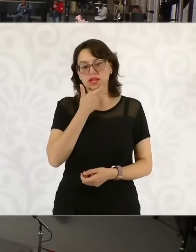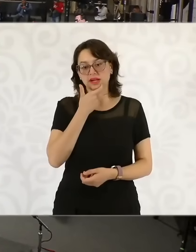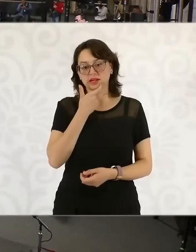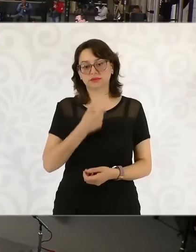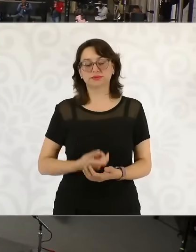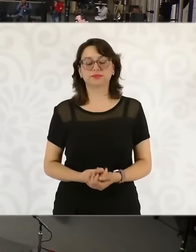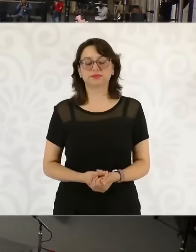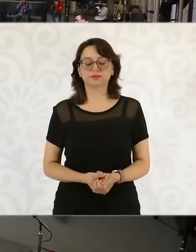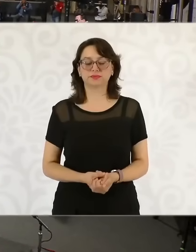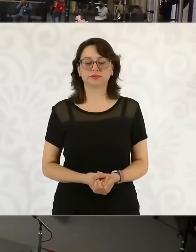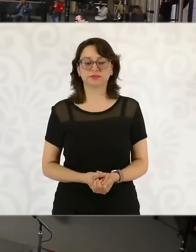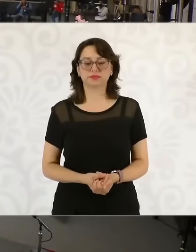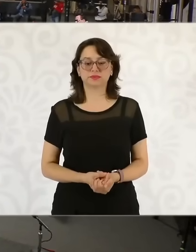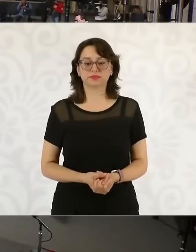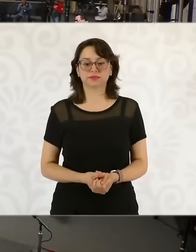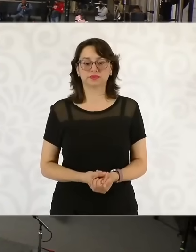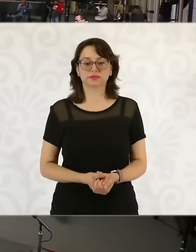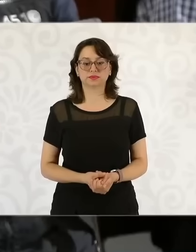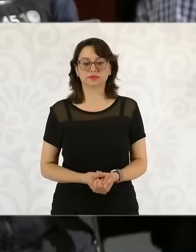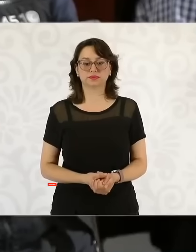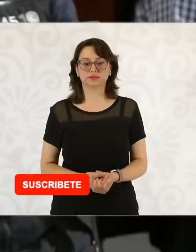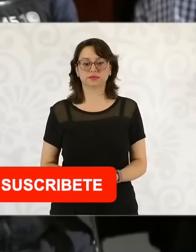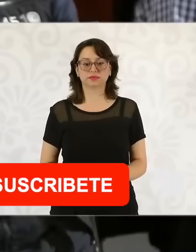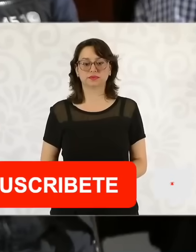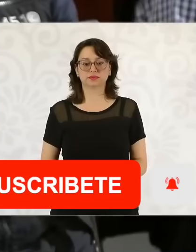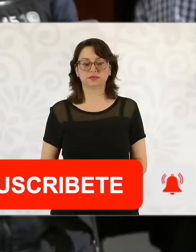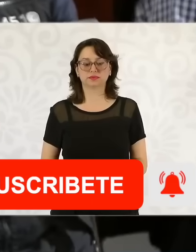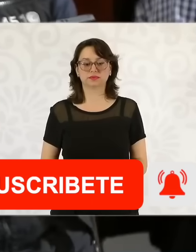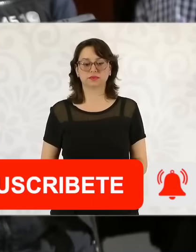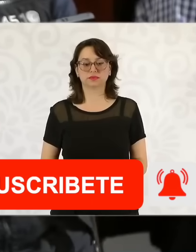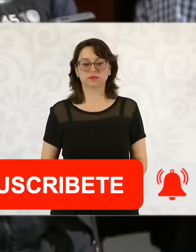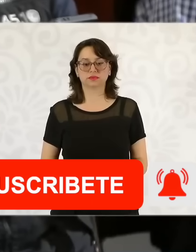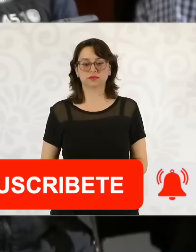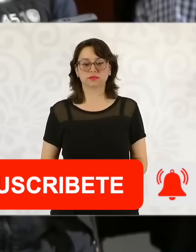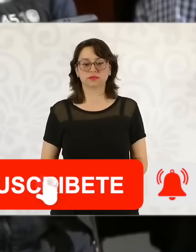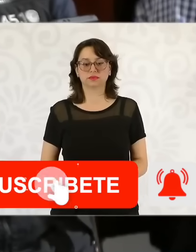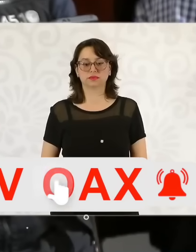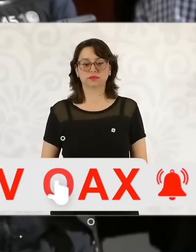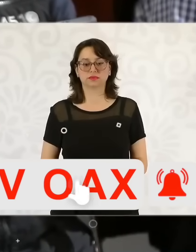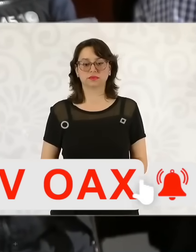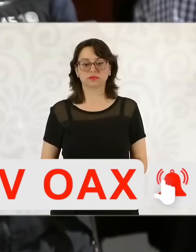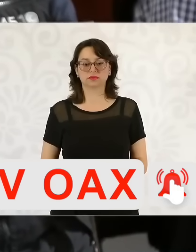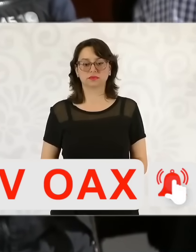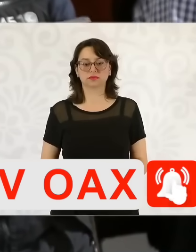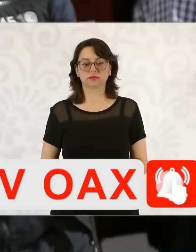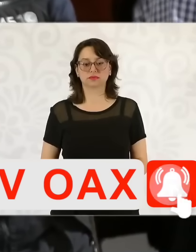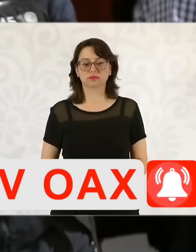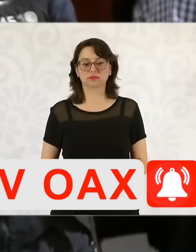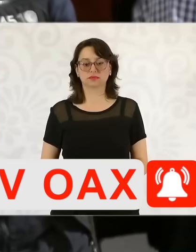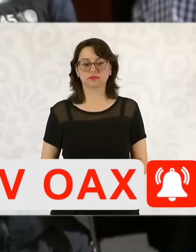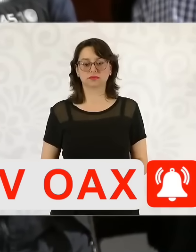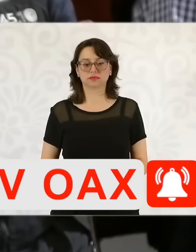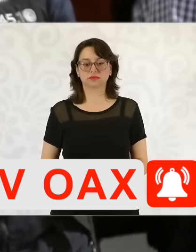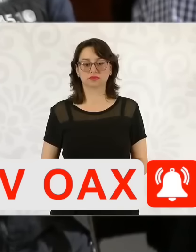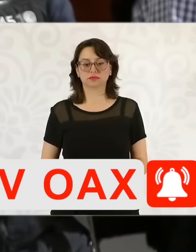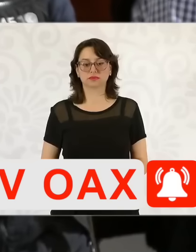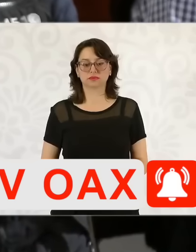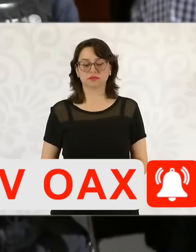countries president Trump is unpred controversial against